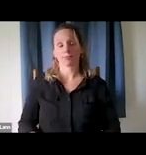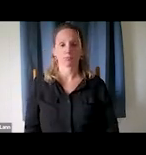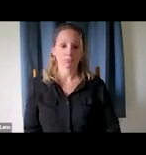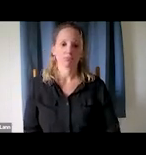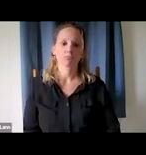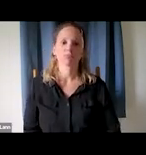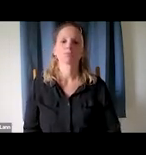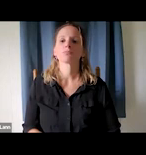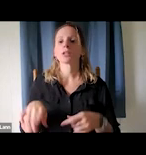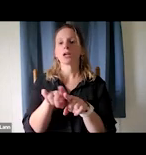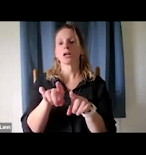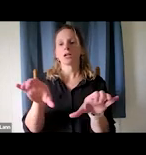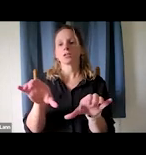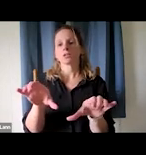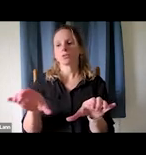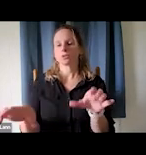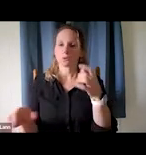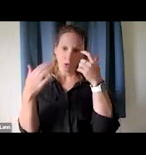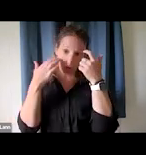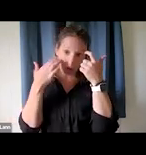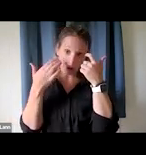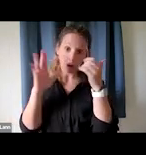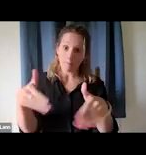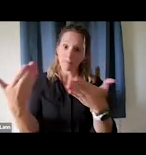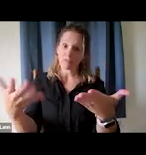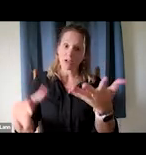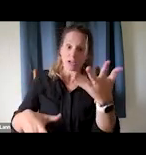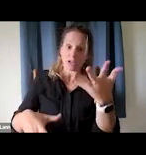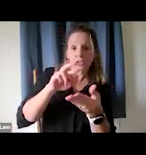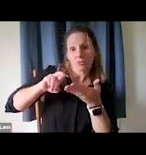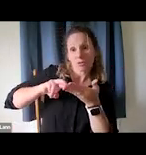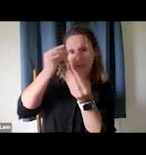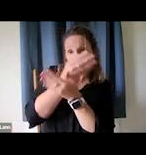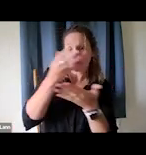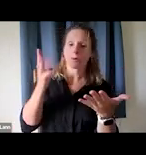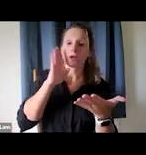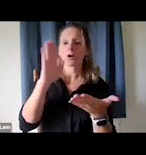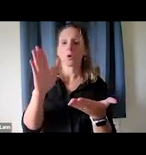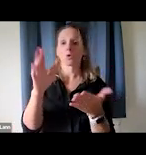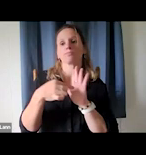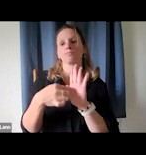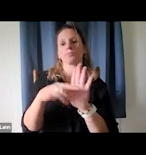También proporciono investigación e información adicional la cual les mostraré en ejemplos aquí.